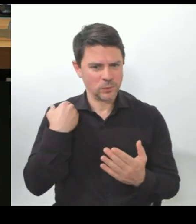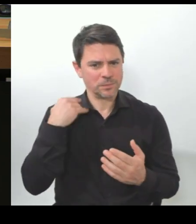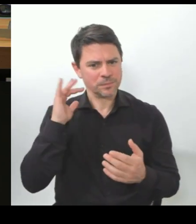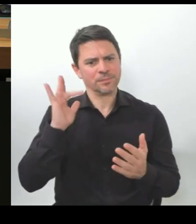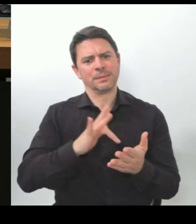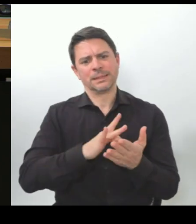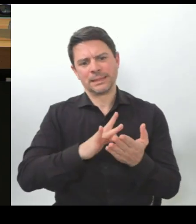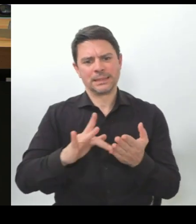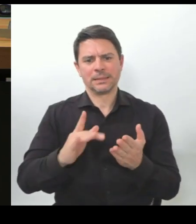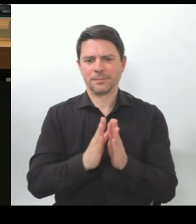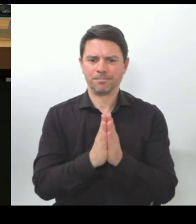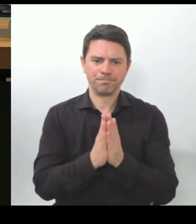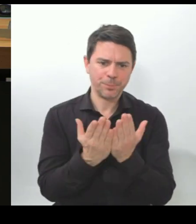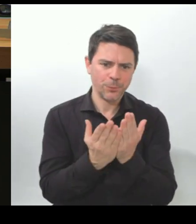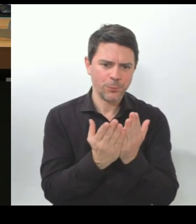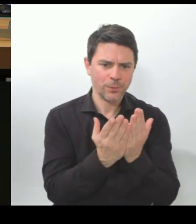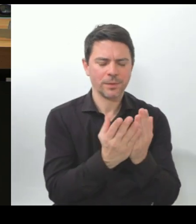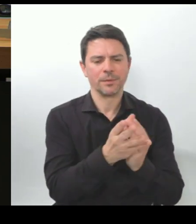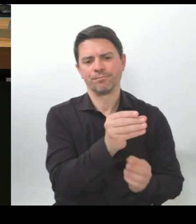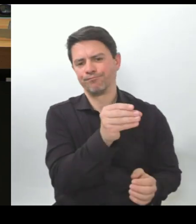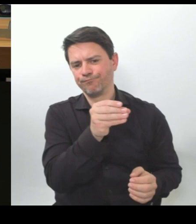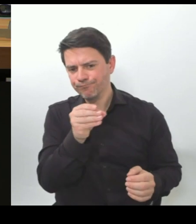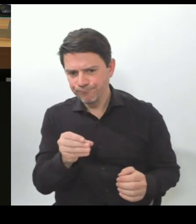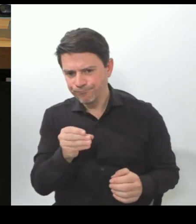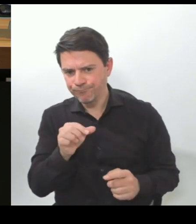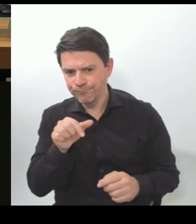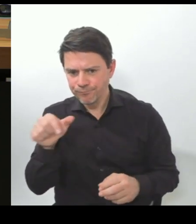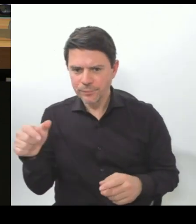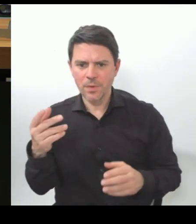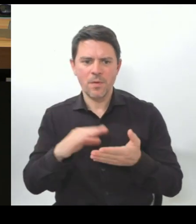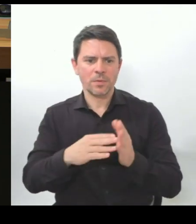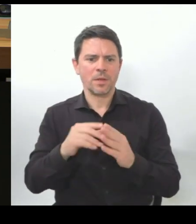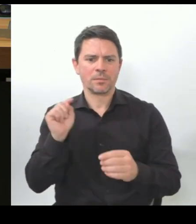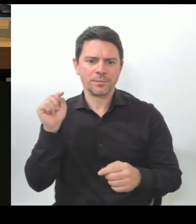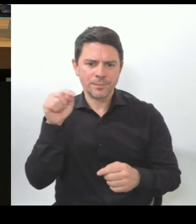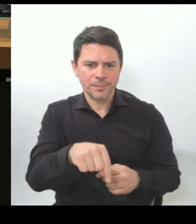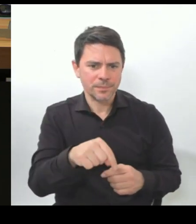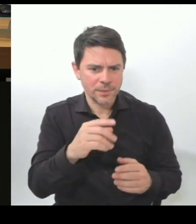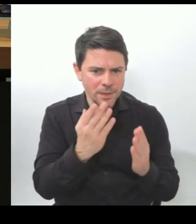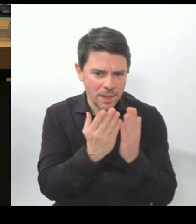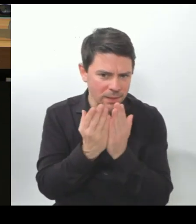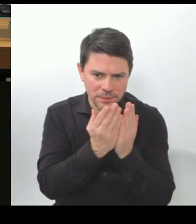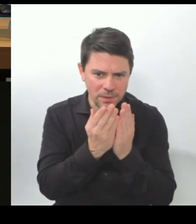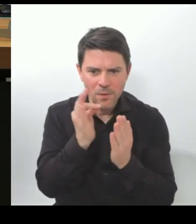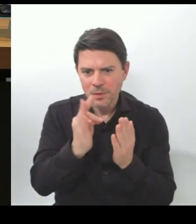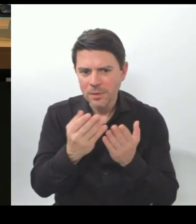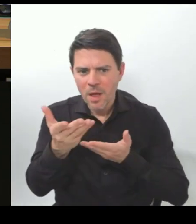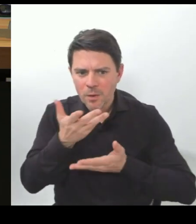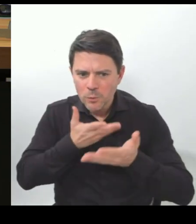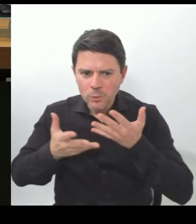Kurz weg alles das, was mit dem Begriff dritter Ort mittlerweile bezeichnet wird. Leider sind die Berliner Bibliotheken von diesen